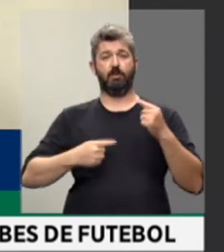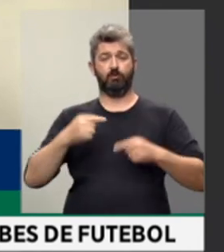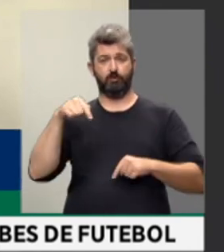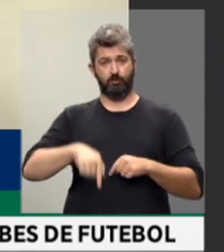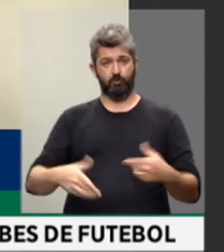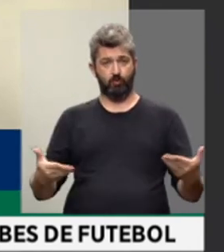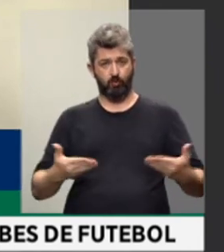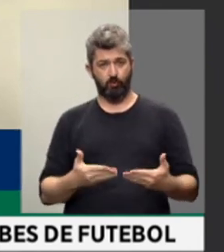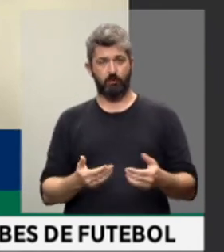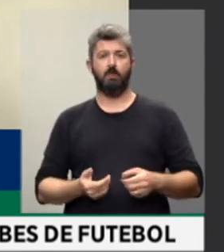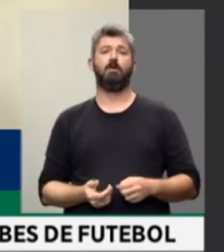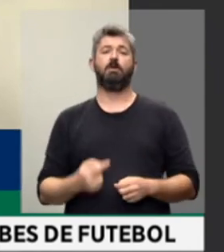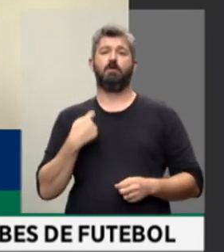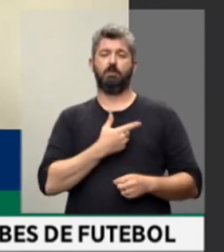[DEPUTADO]: SENHOR PRESIDENTE, EU GOSTARIA DE...